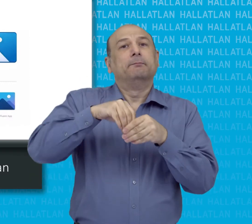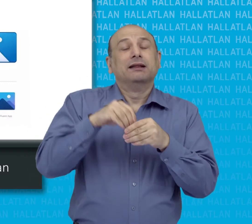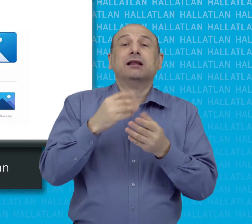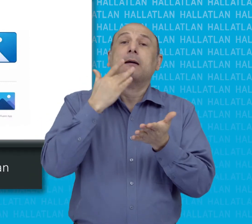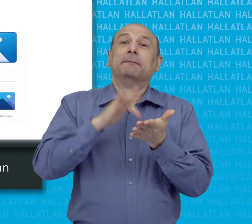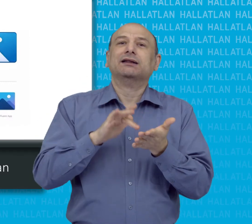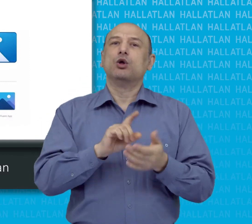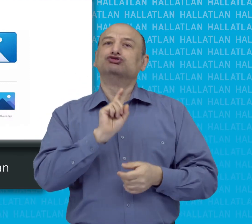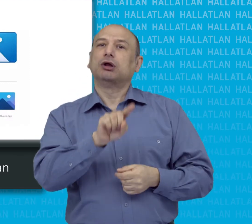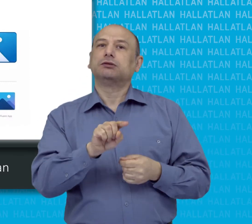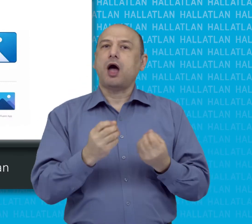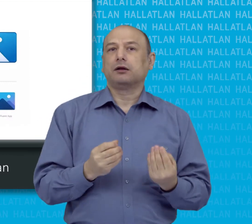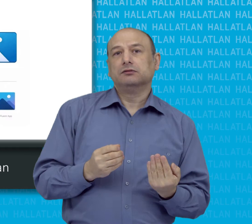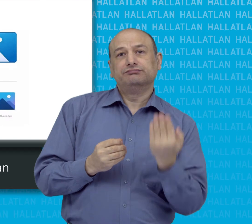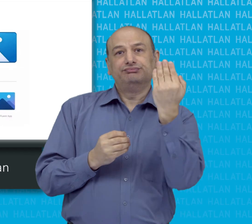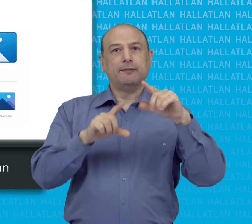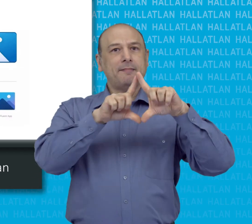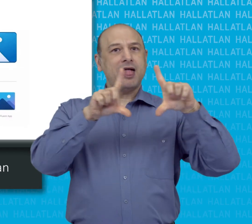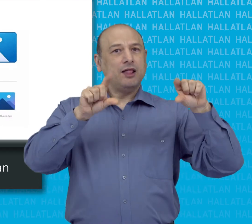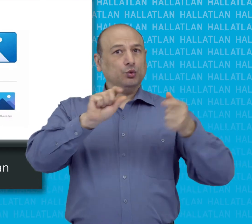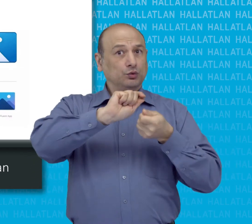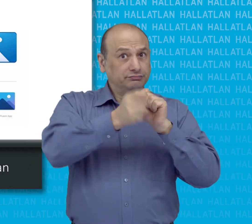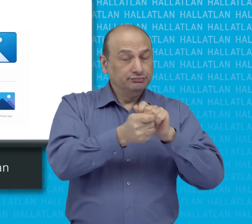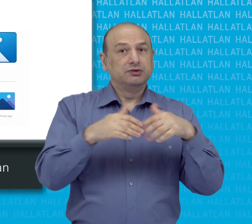A Sun Valley-ről egyelőre azt tudni, hogy az ikonok mellett a Start menü is át fog alakulni,